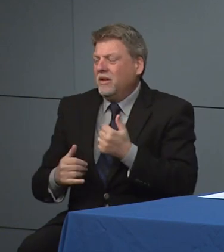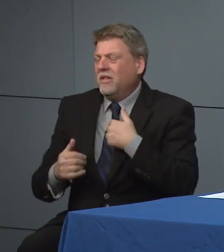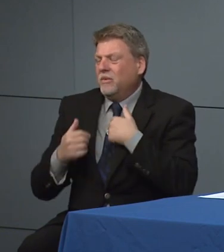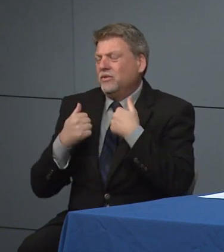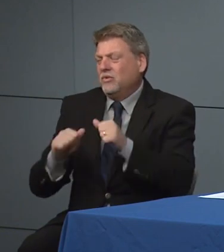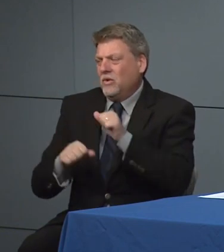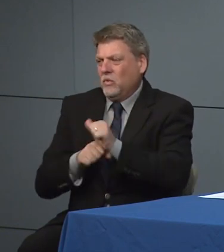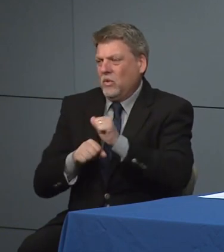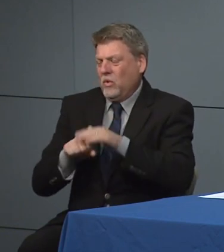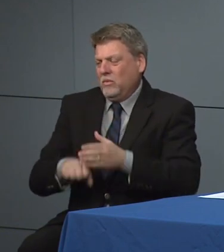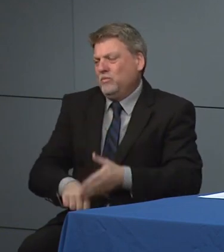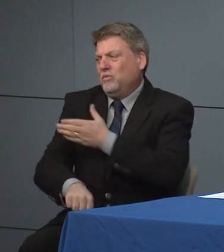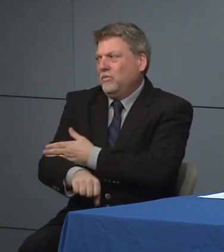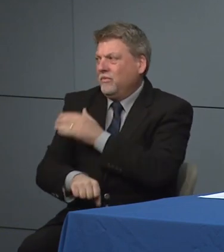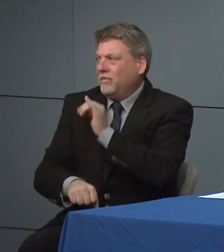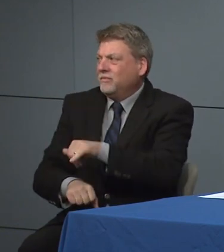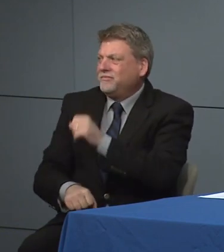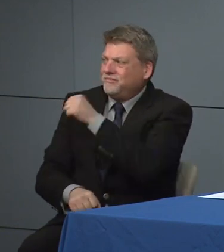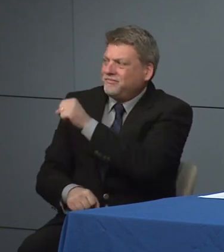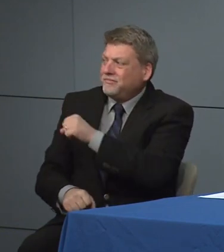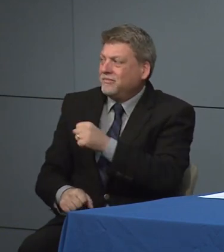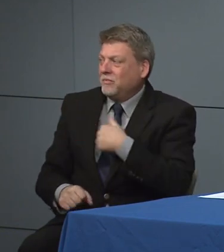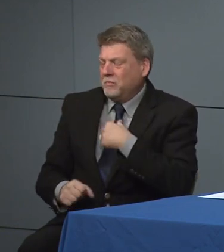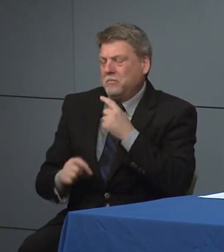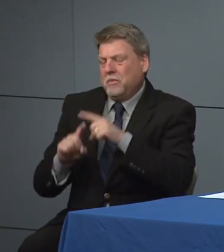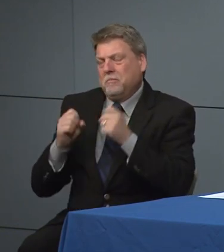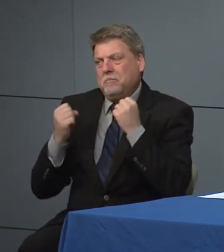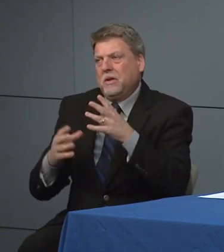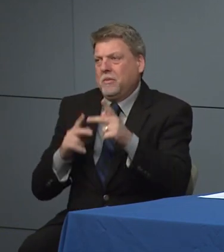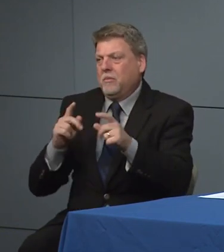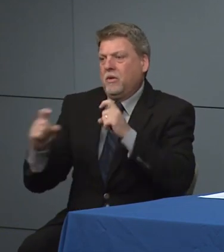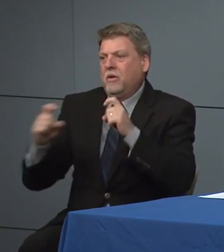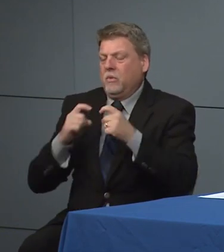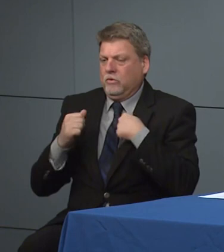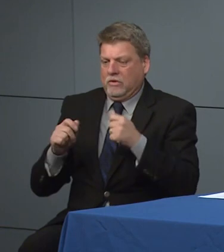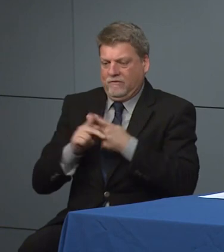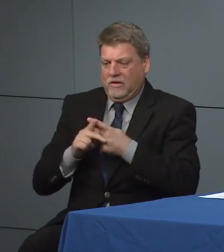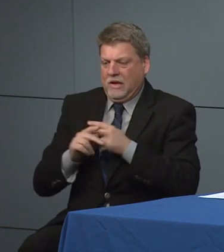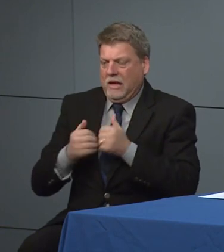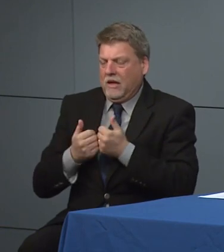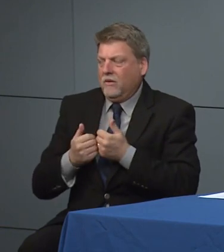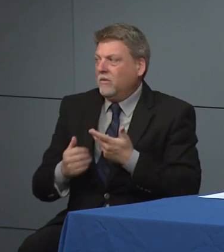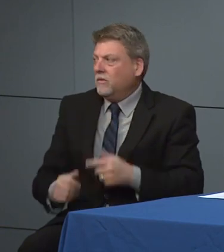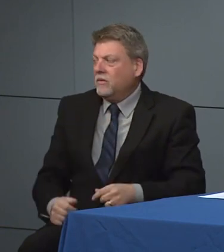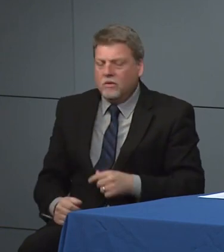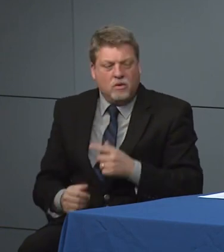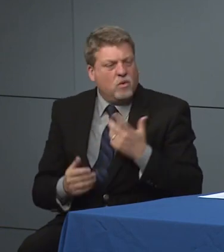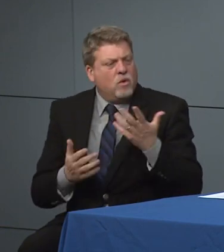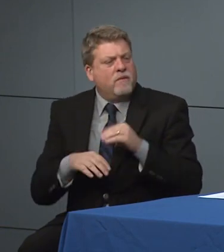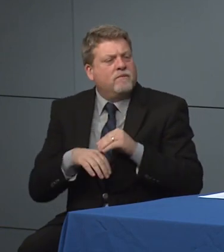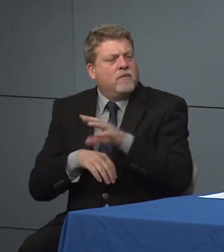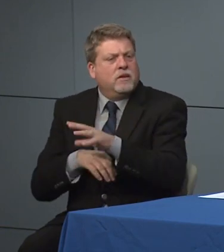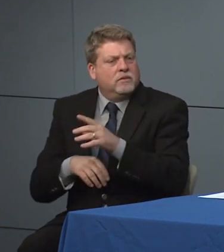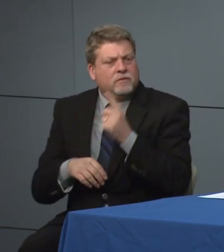necesidades y las dudas de toda la gente y Carolina del Norte donde se puede imaginar, hemos tenido muchísimas llamadas cuál